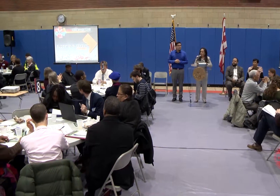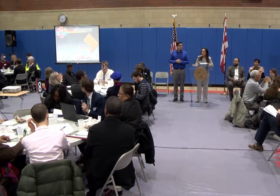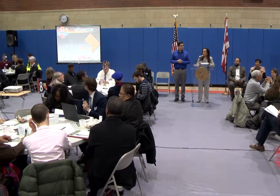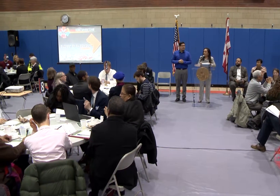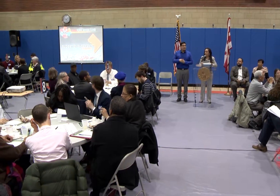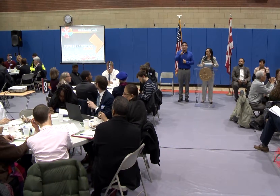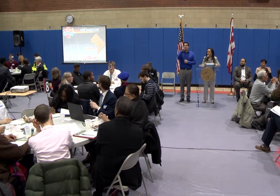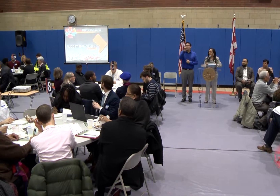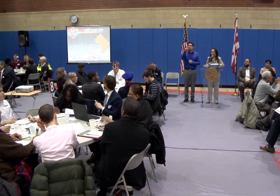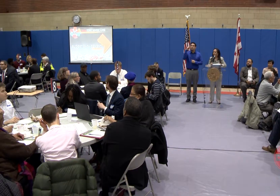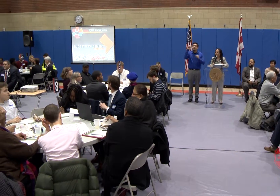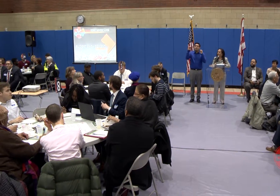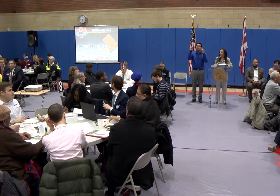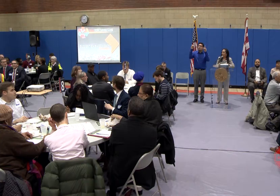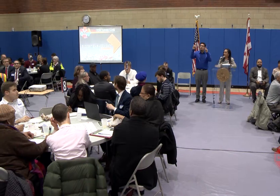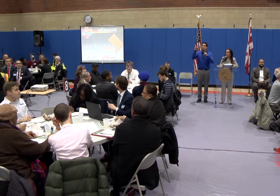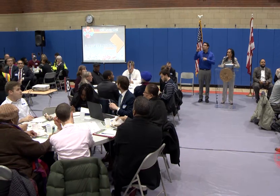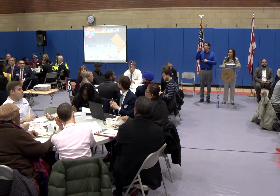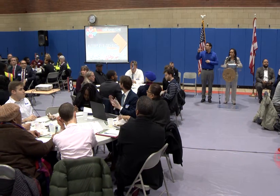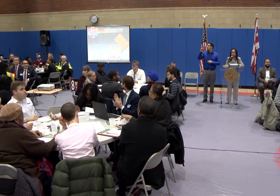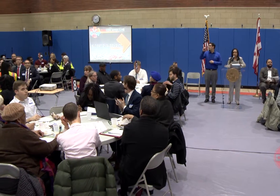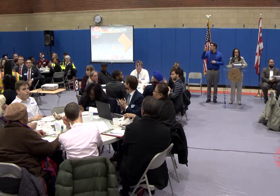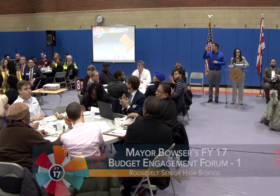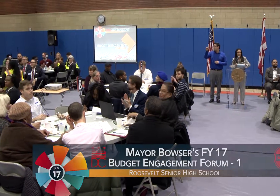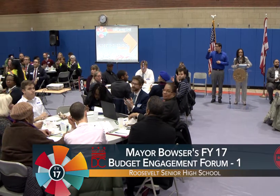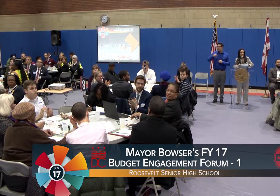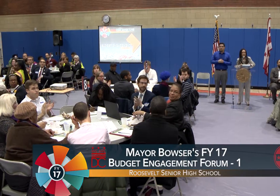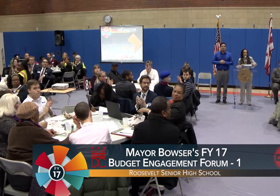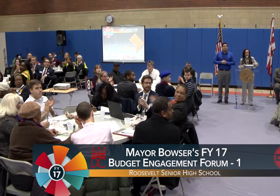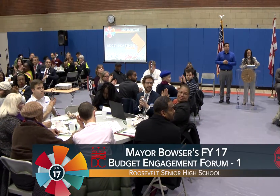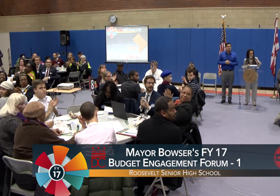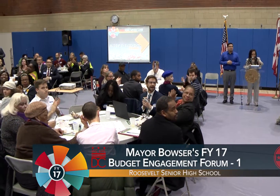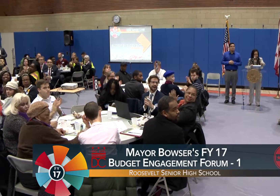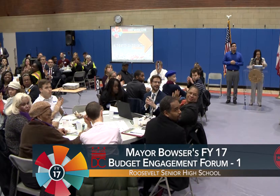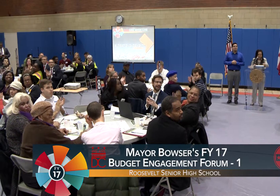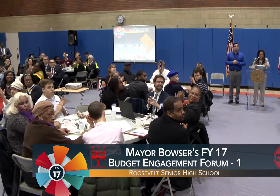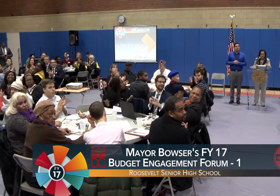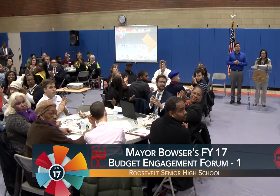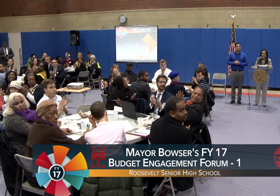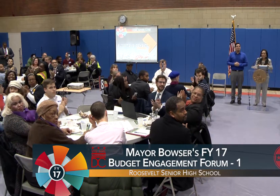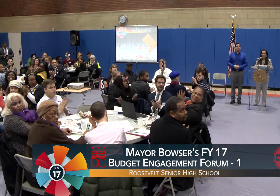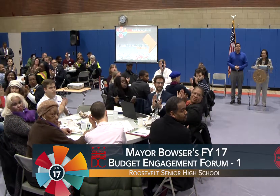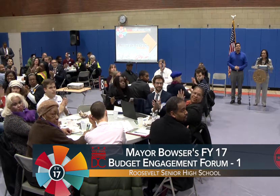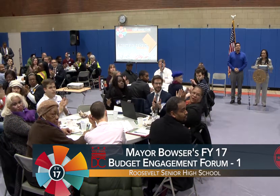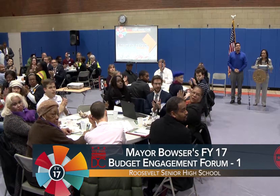DEPUTY MAYOR FOR EDUCATION, JENNIE NILES.